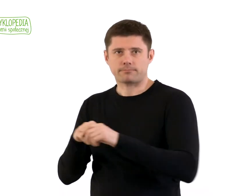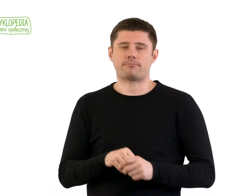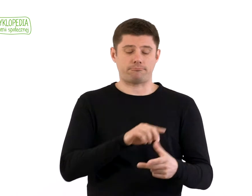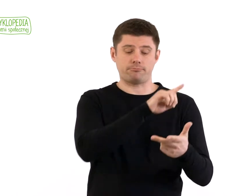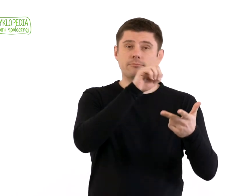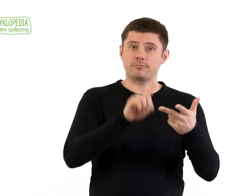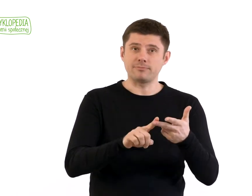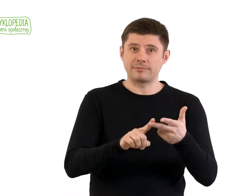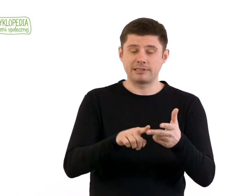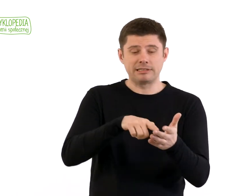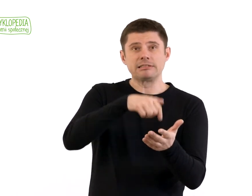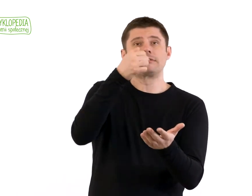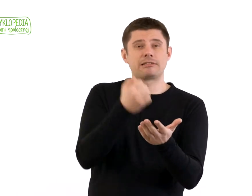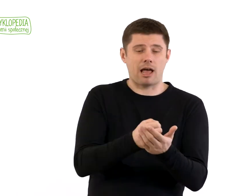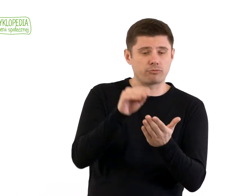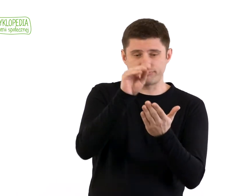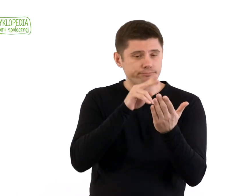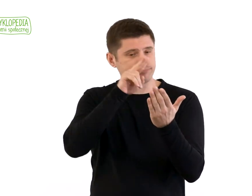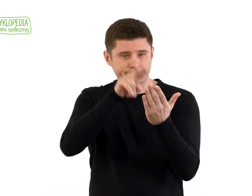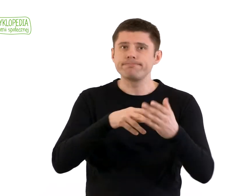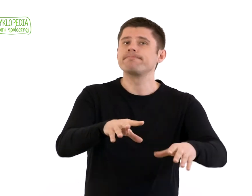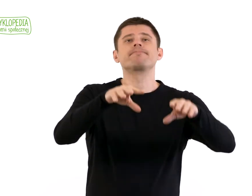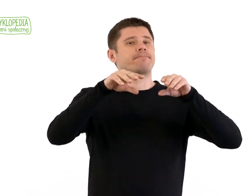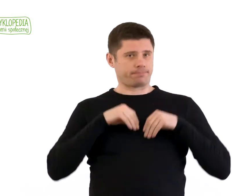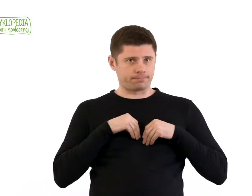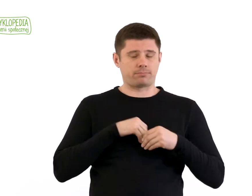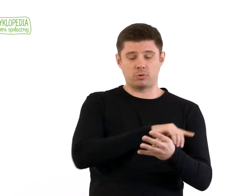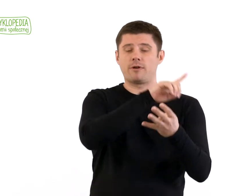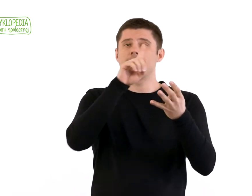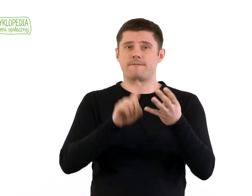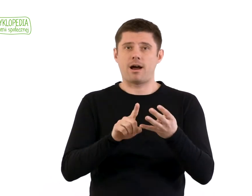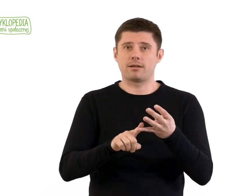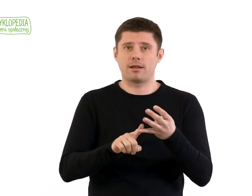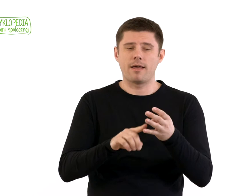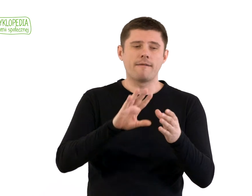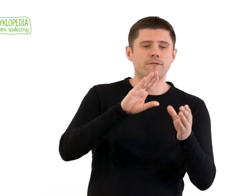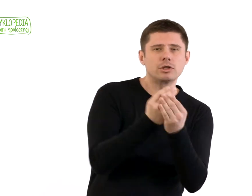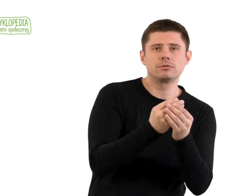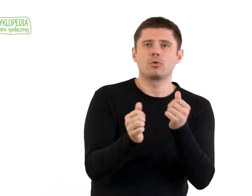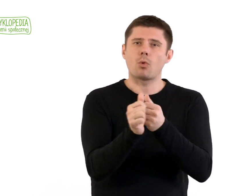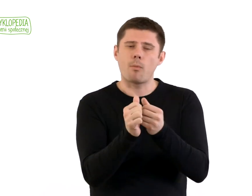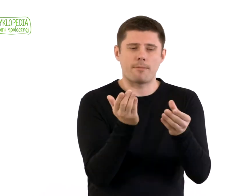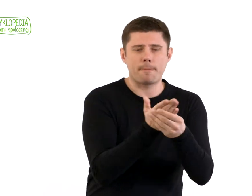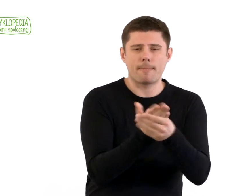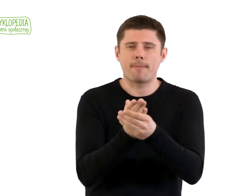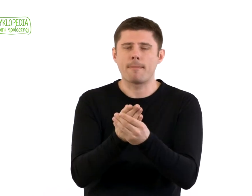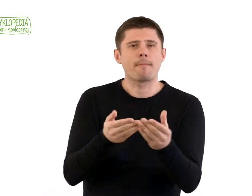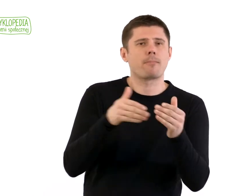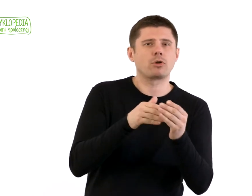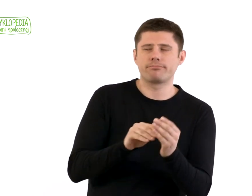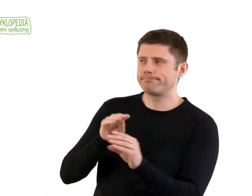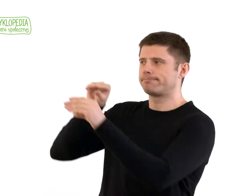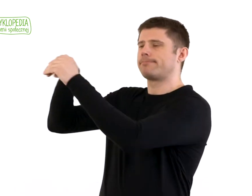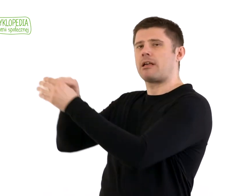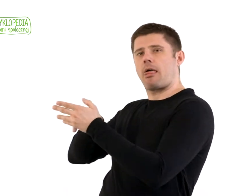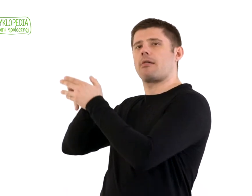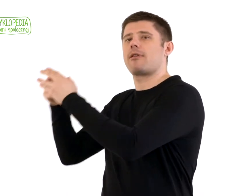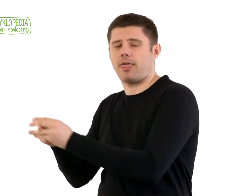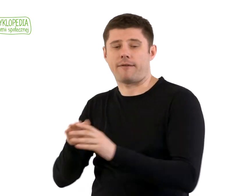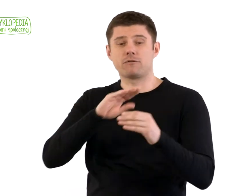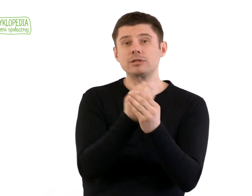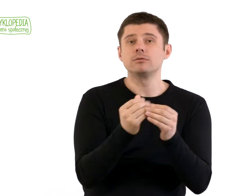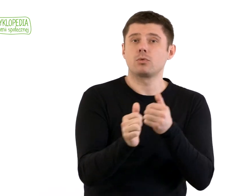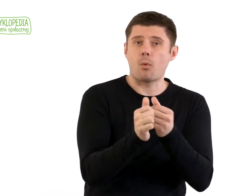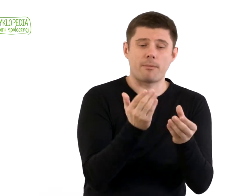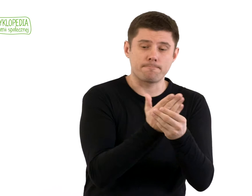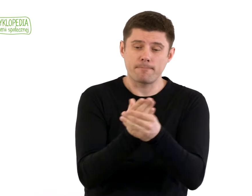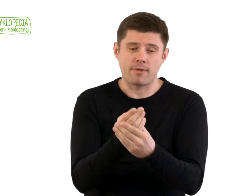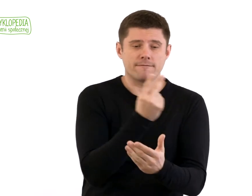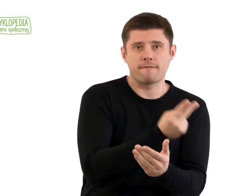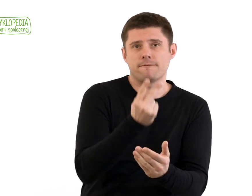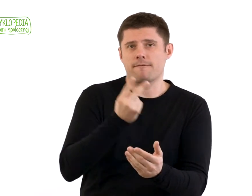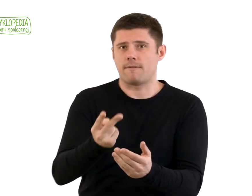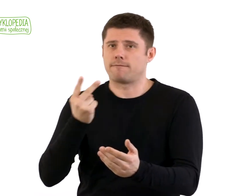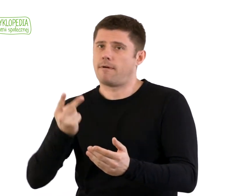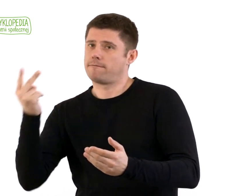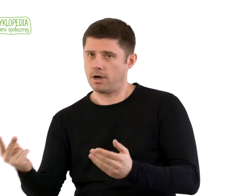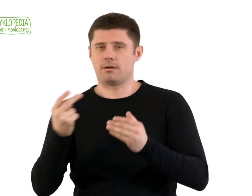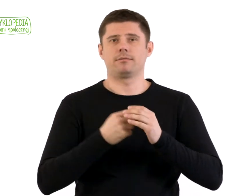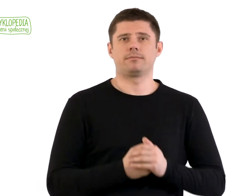oraz przyjęcie statutu i kompletacja dokumentów potrzebnych do rejestracji spółdzielni (2 egzemplarze).